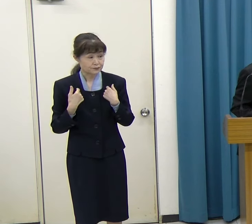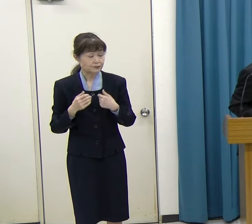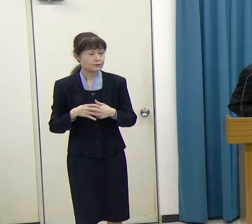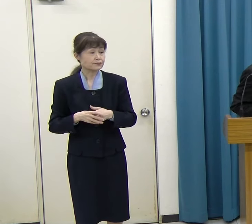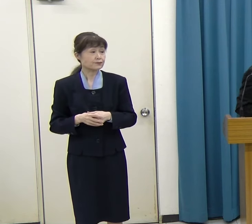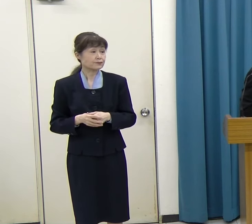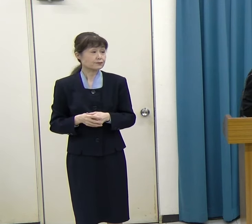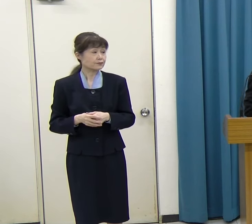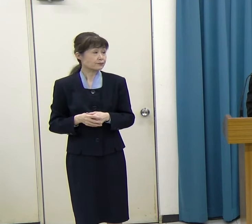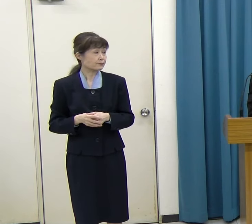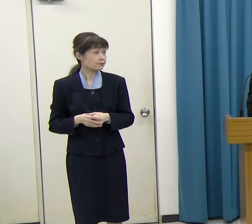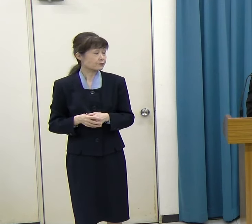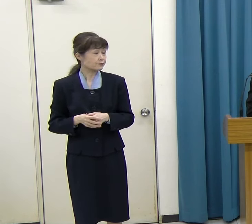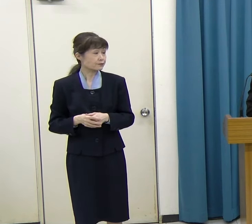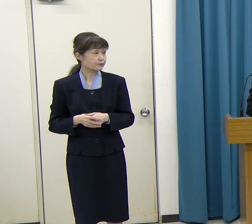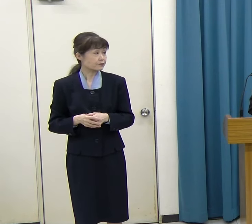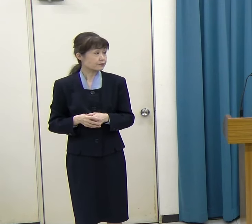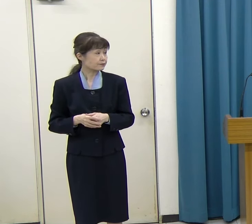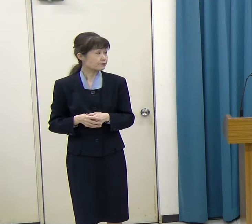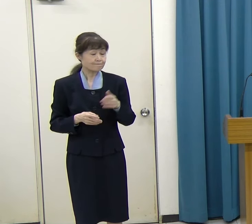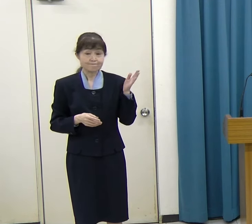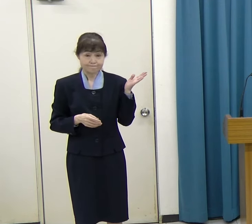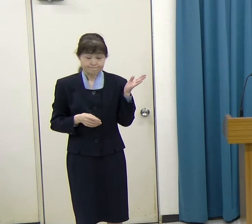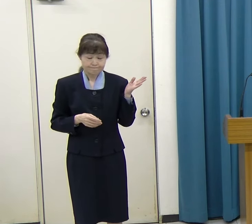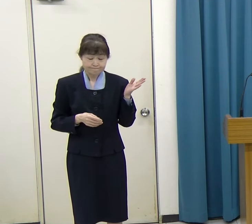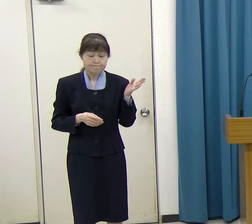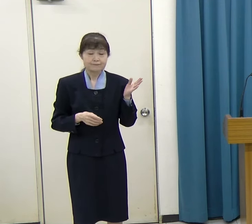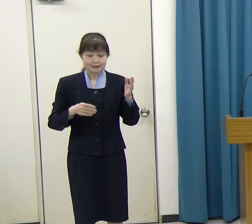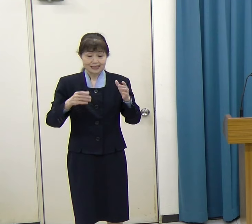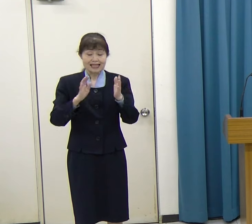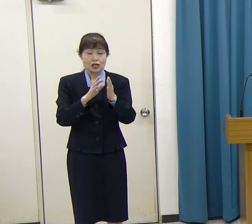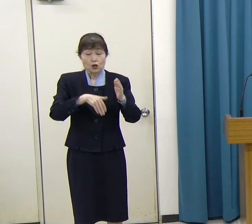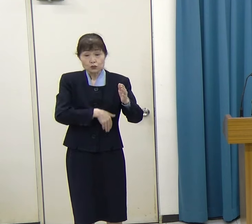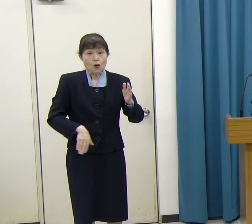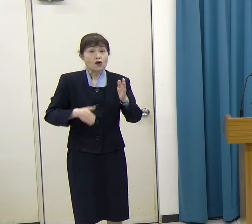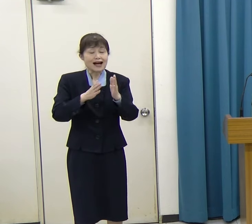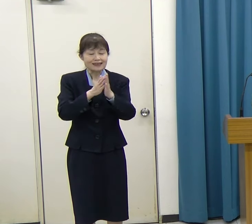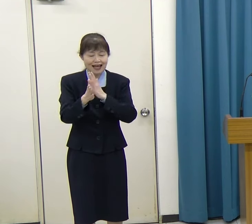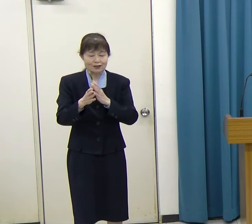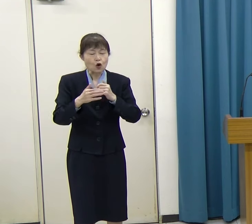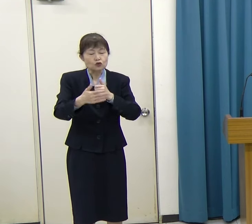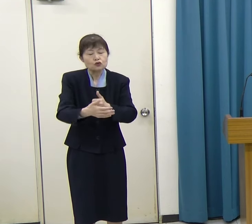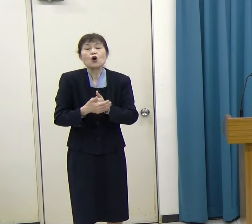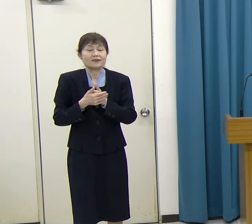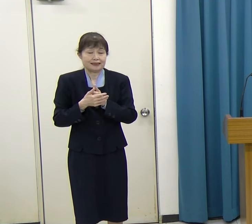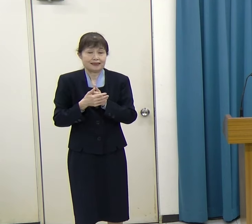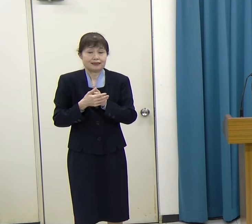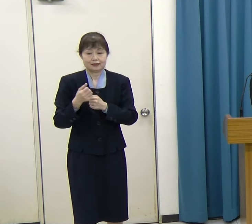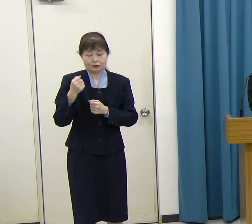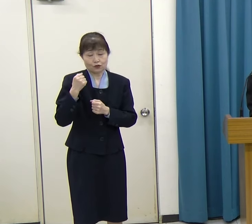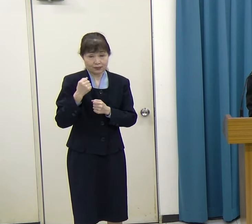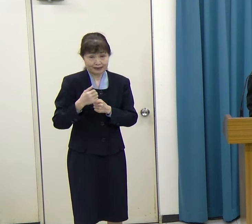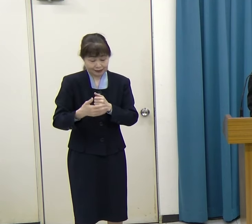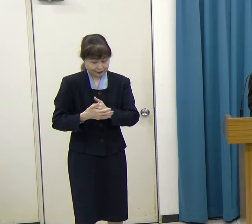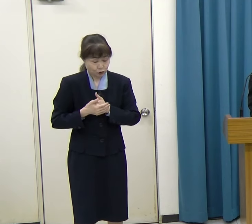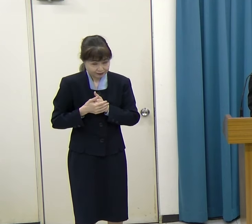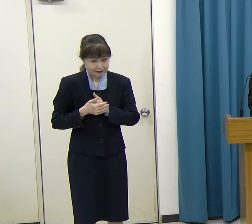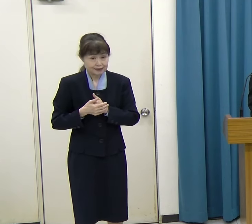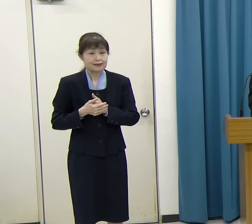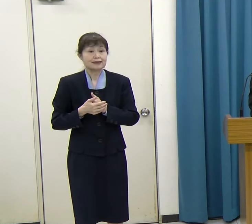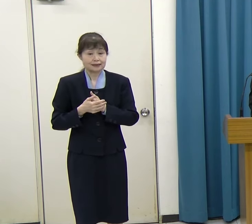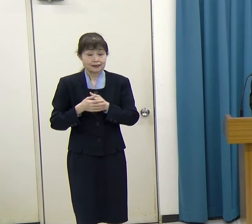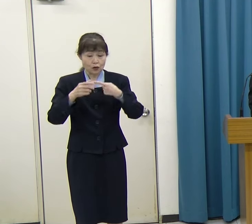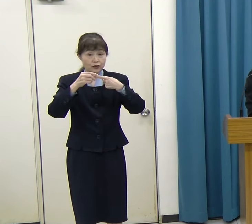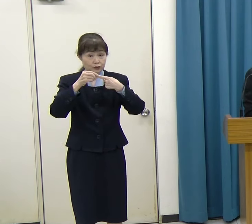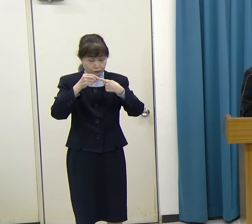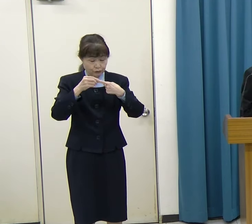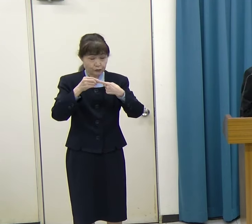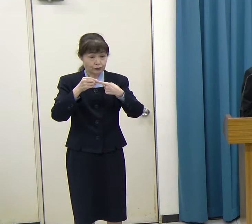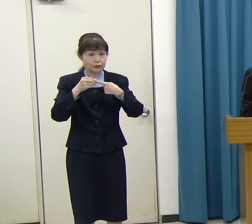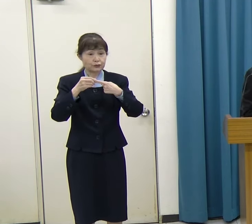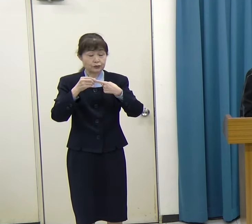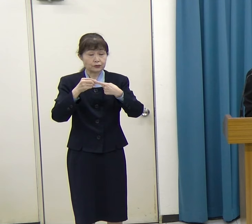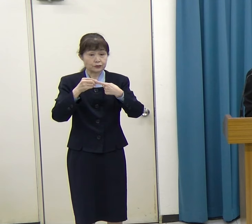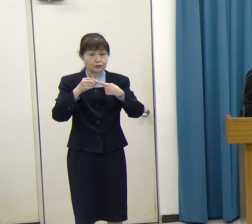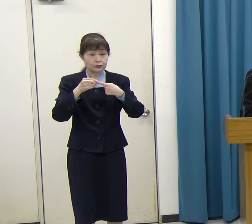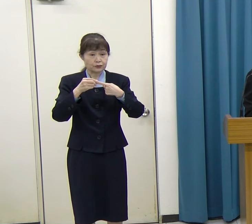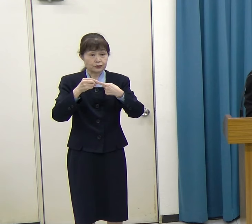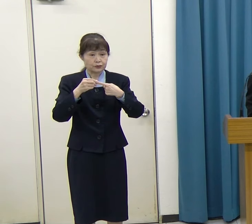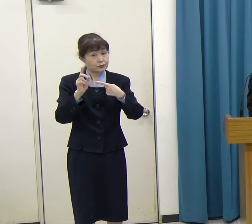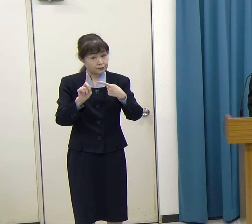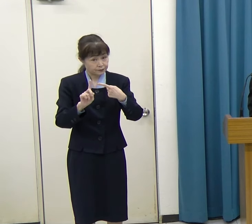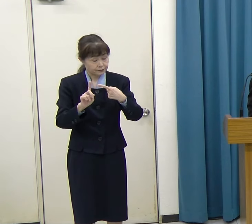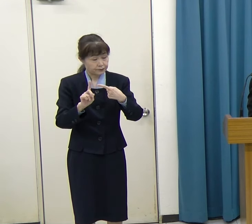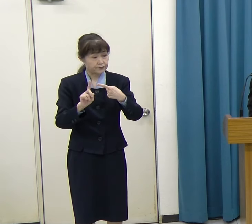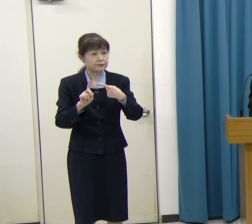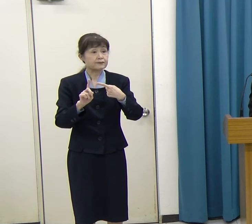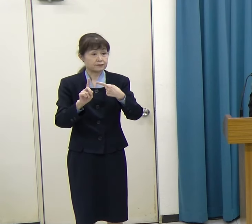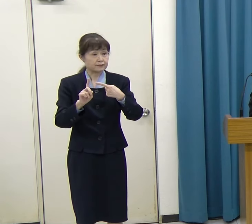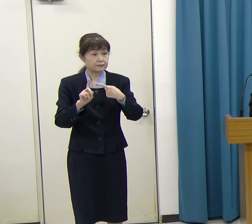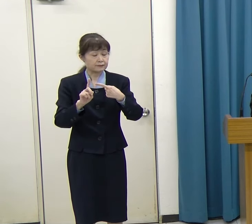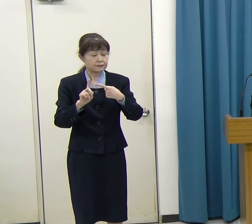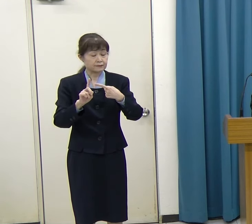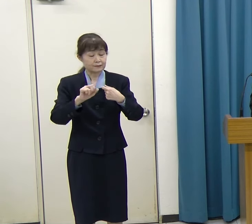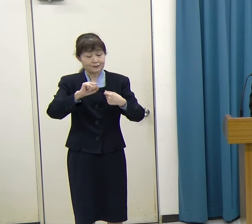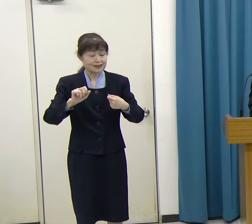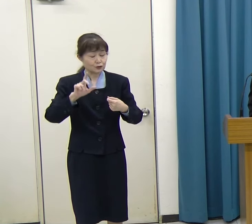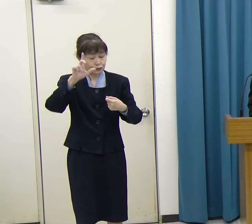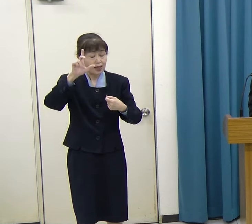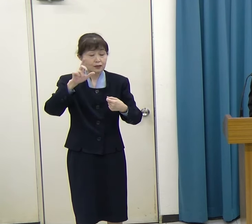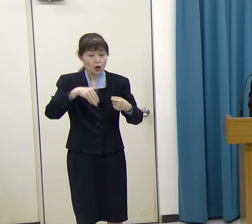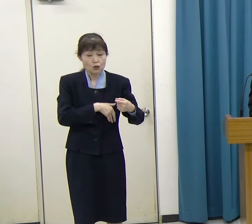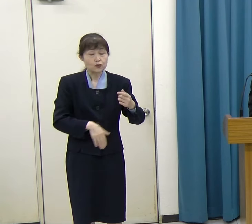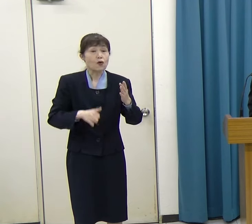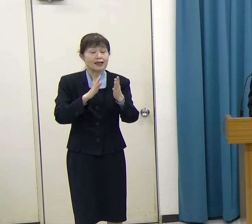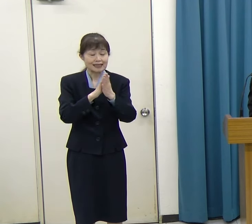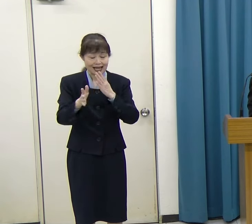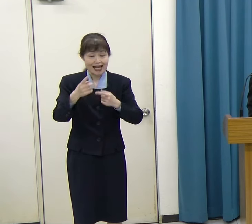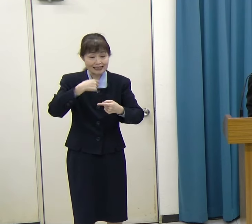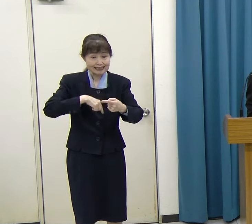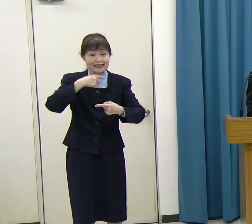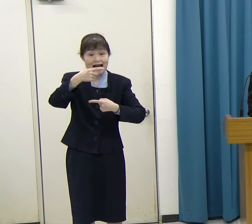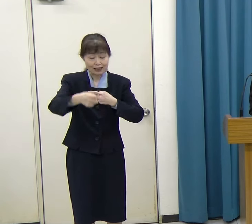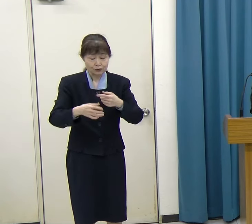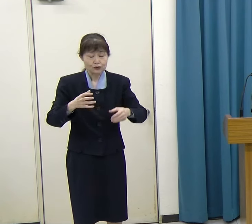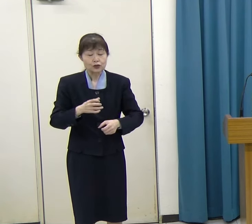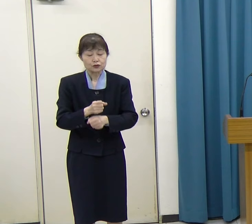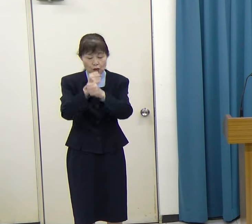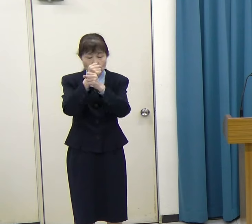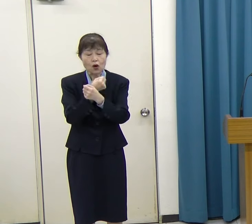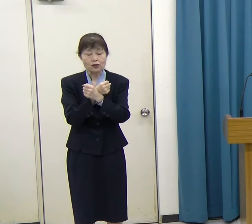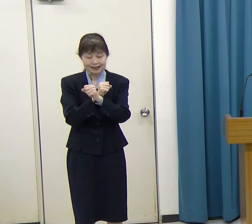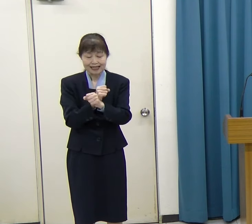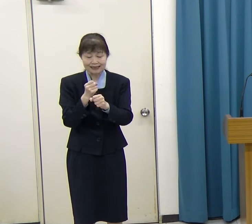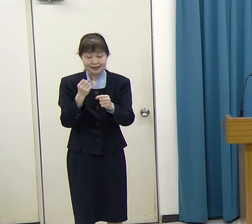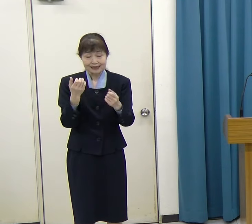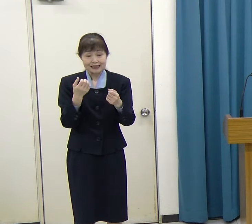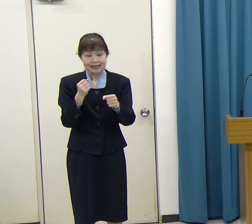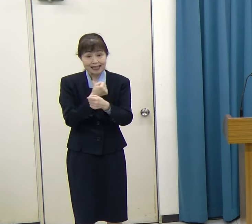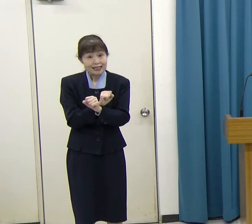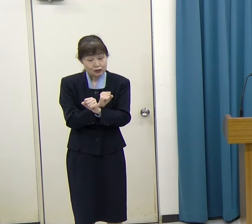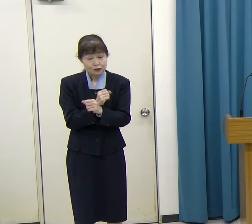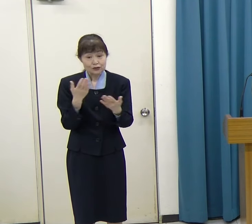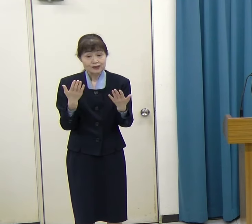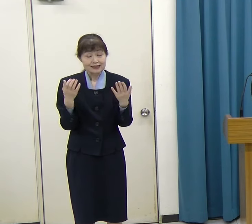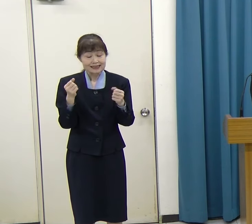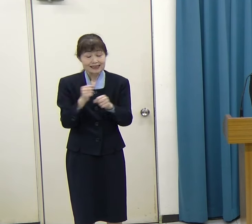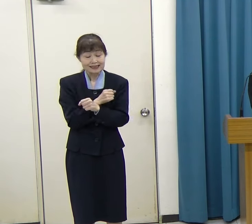次に、福岡県の強みです。まず本県の強みの一つは、福岡県リサイクル総合研究事業化センターを持っているということです。